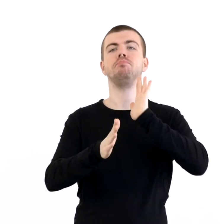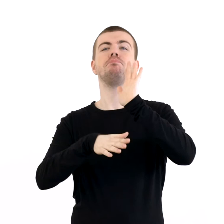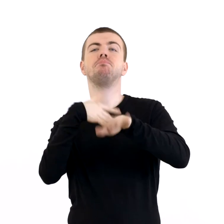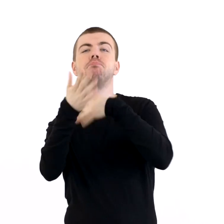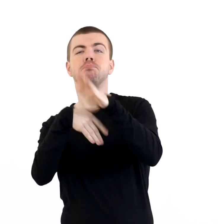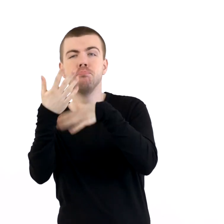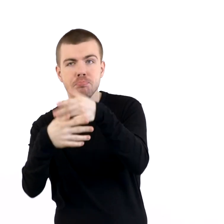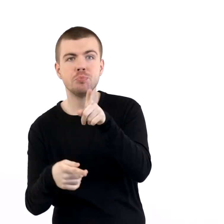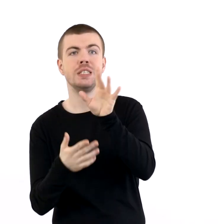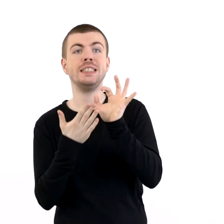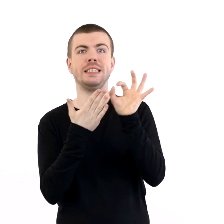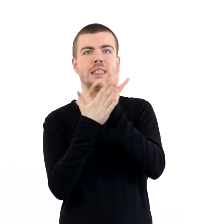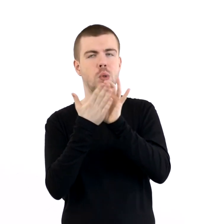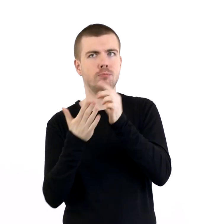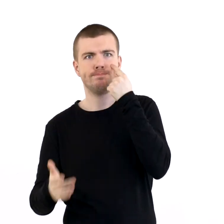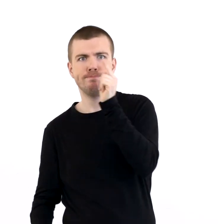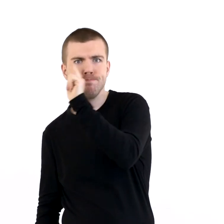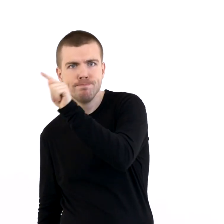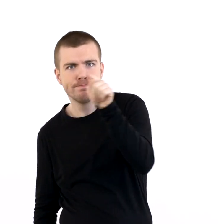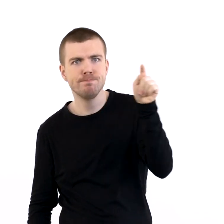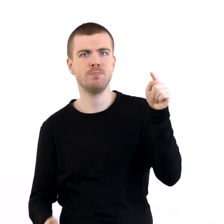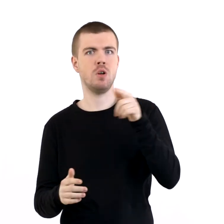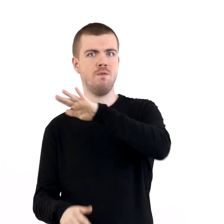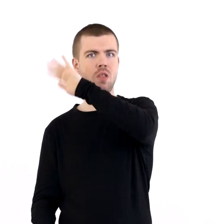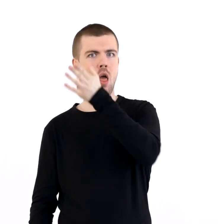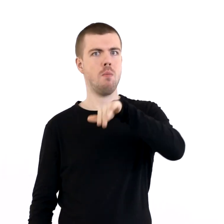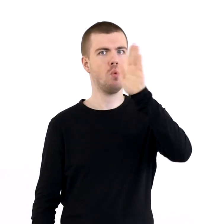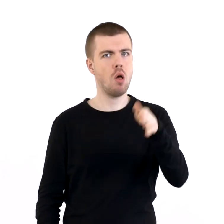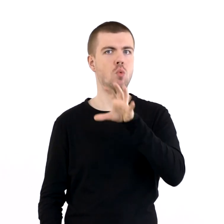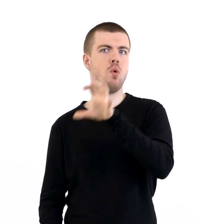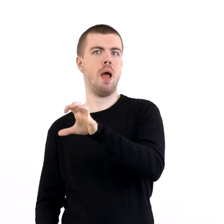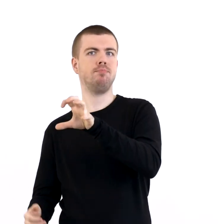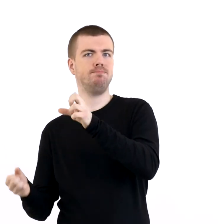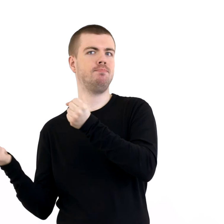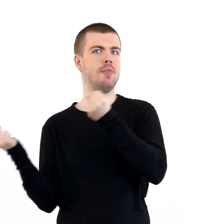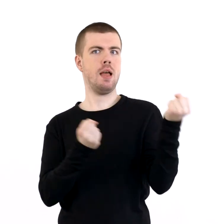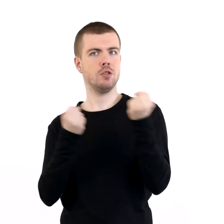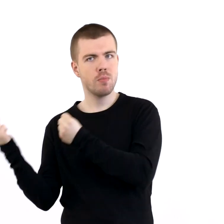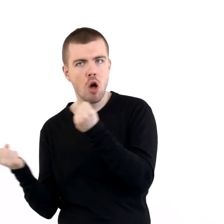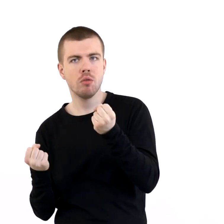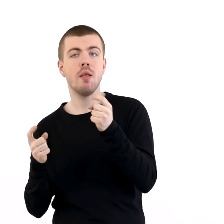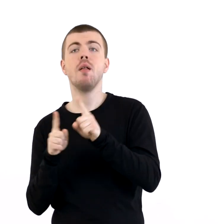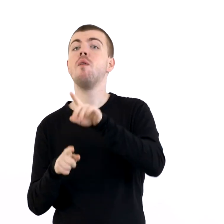Z biegiem czasu coraz częściej ukazywane są wielbłądy jako zwierzęta juczne.